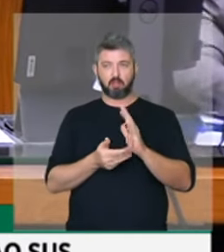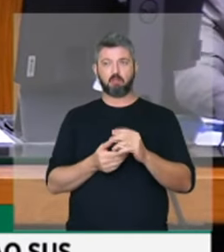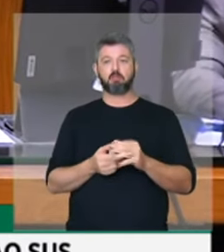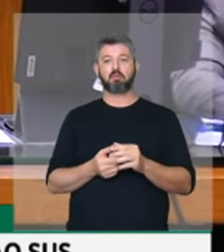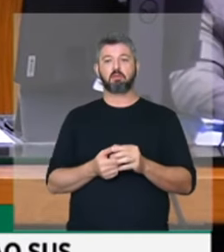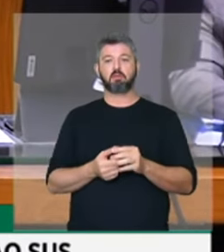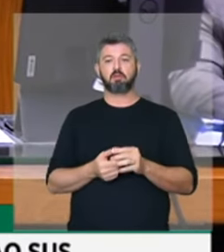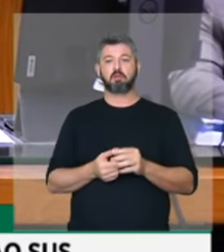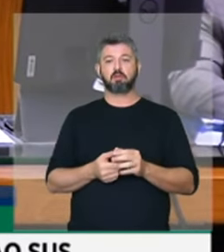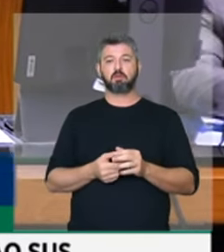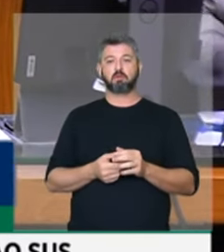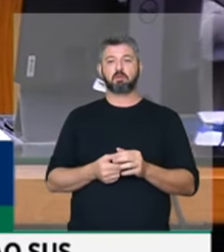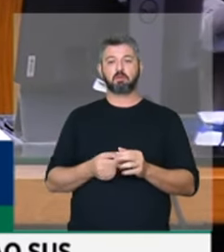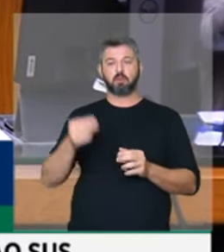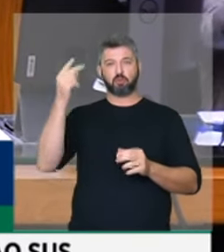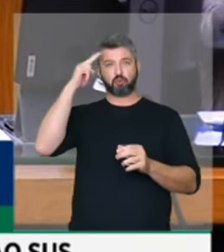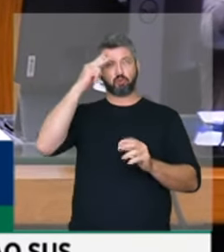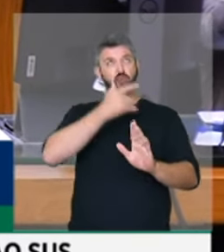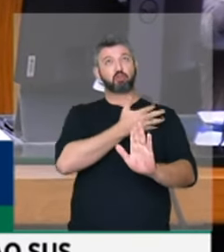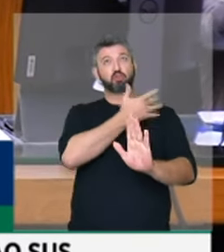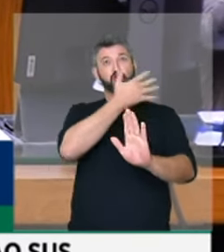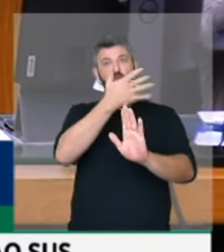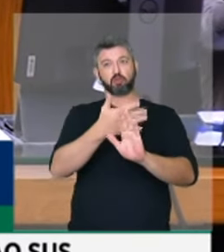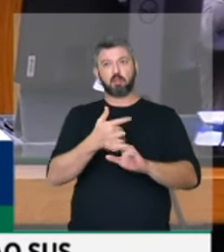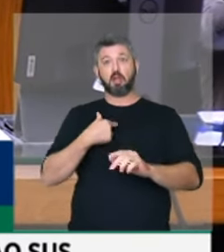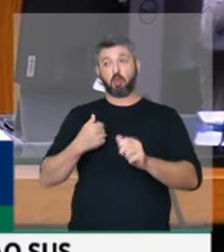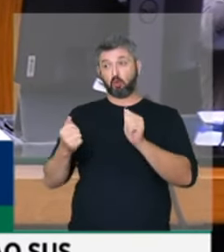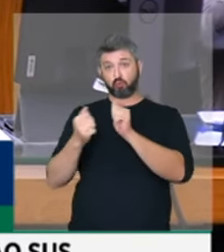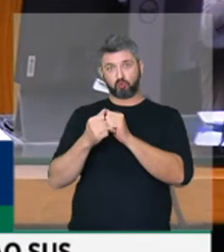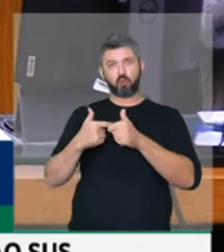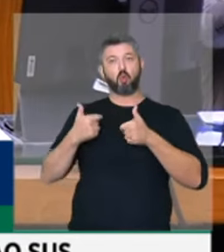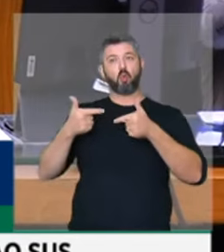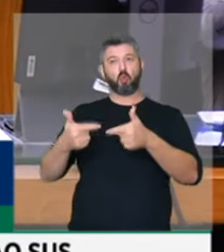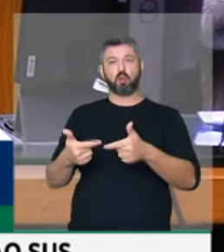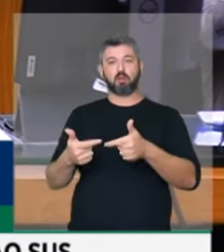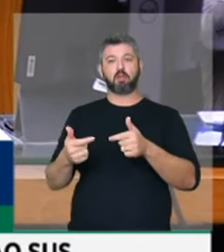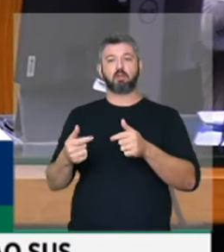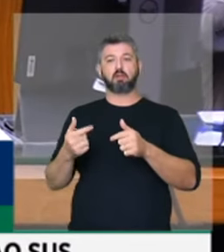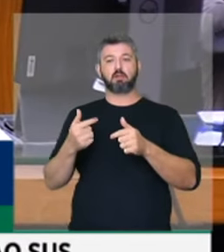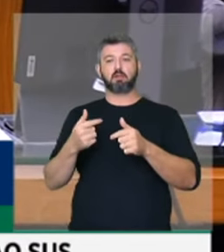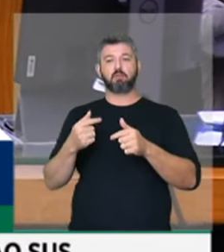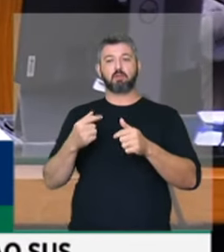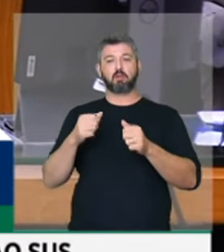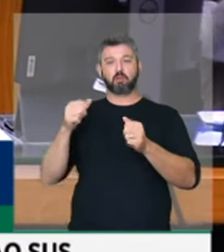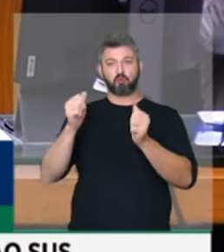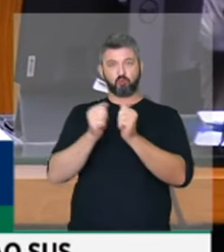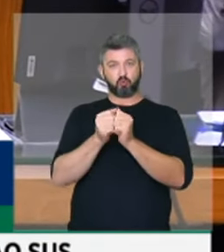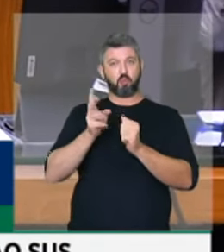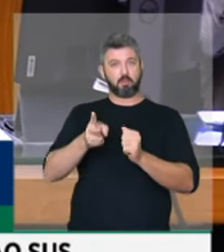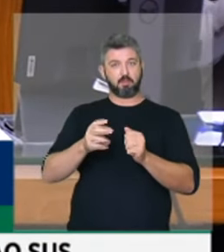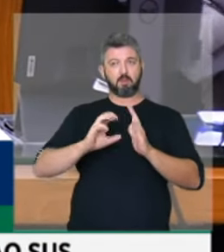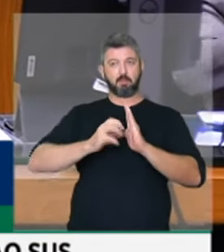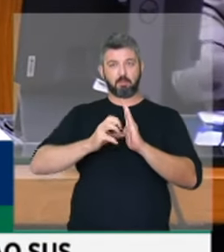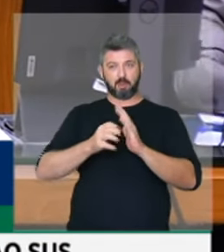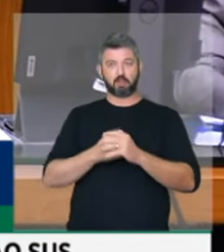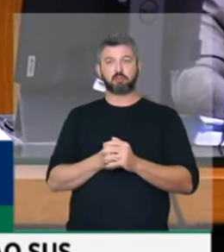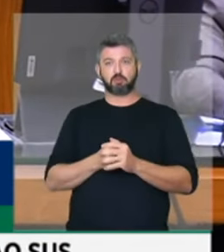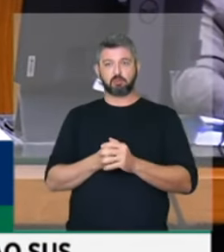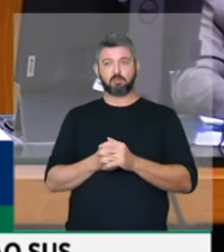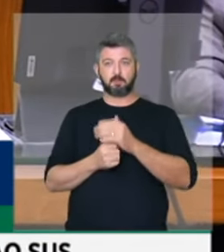PRÓXIMO A ELE NO TEMPO QUE ESTIVE... DIVIDIMOS O MESMO PARTIDO E QUERO TAMBÉM PRESTAR AS HOMENAGENS, MINHA, PESSOAIS, MAS TAMBÉM DA CÂMARA DOS DEPUTADOS A ESSE